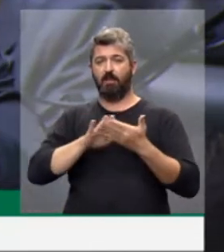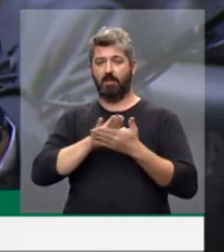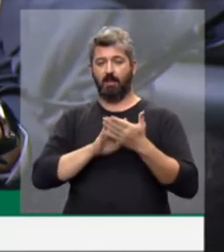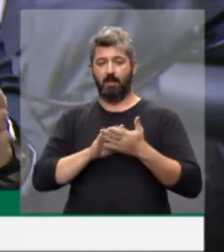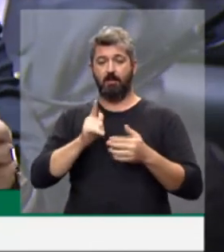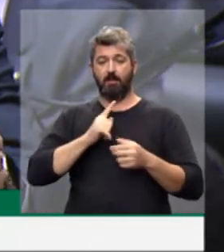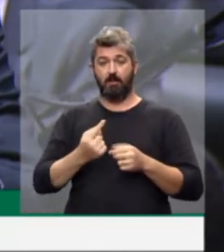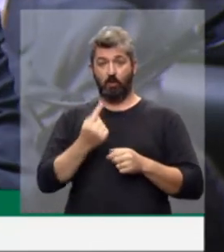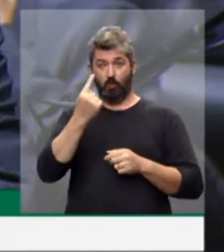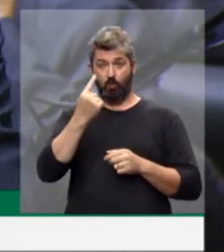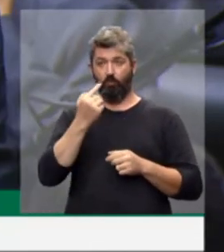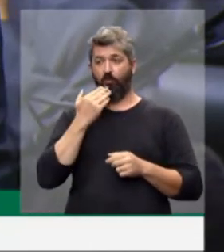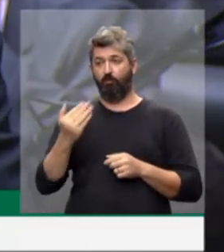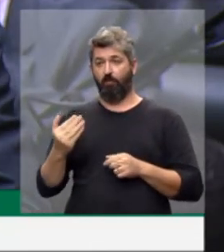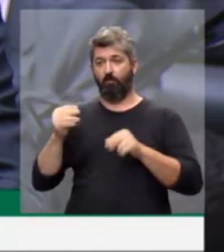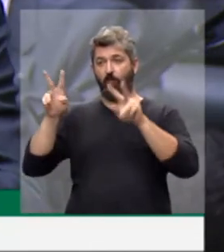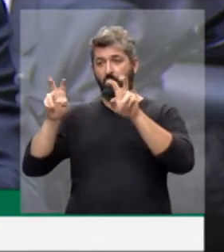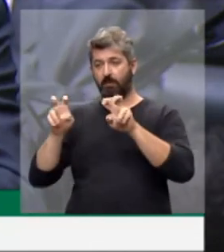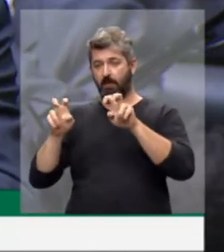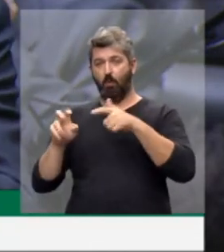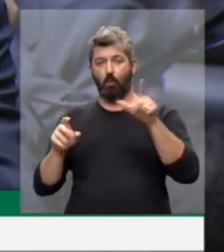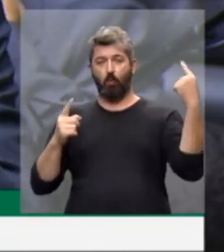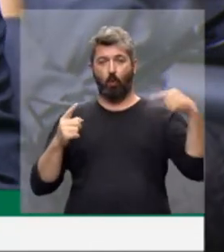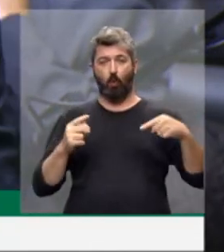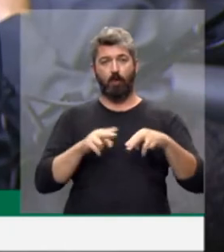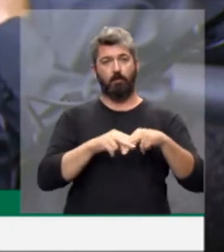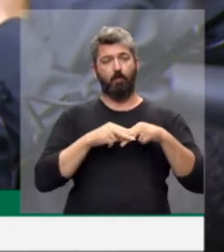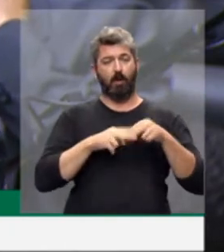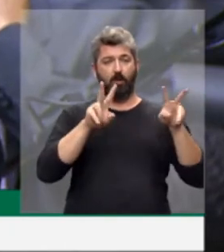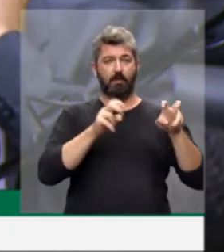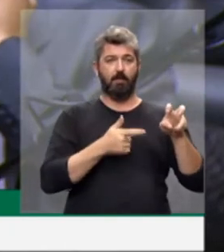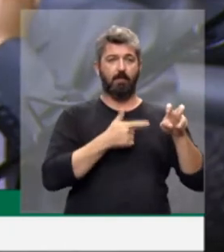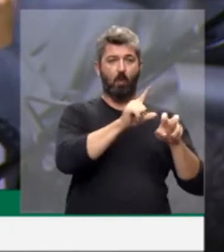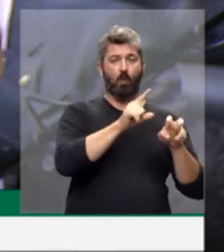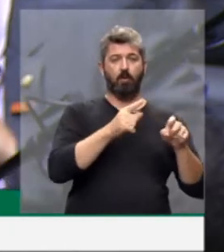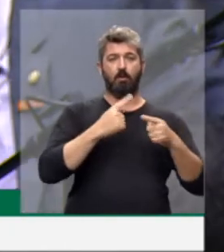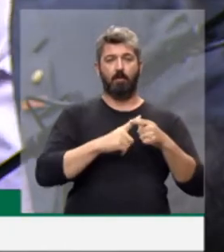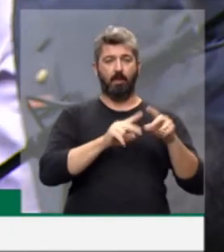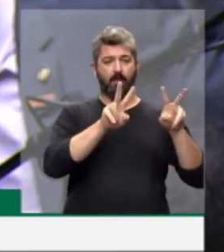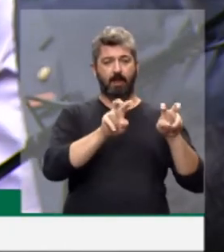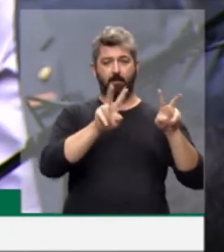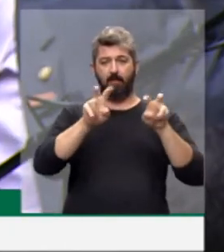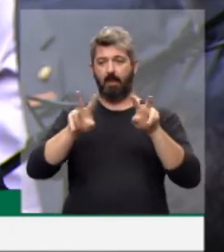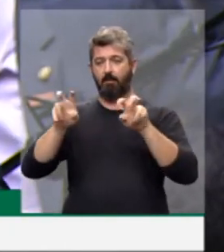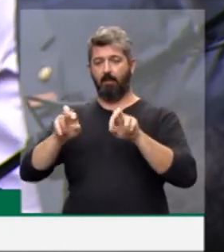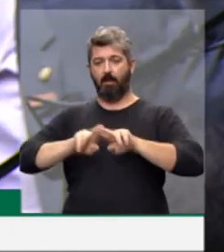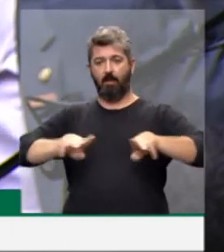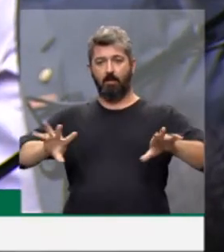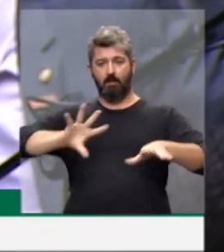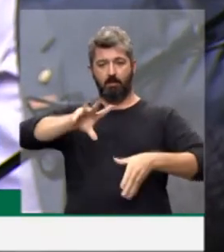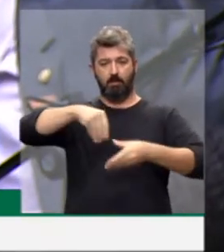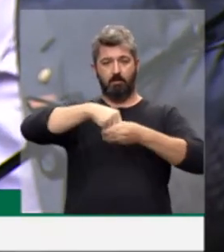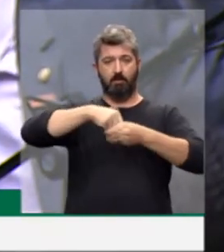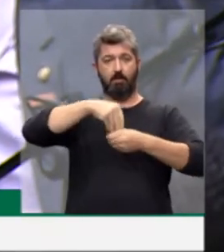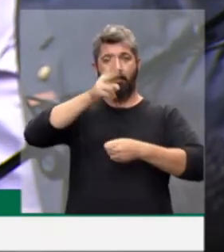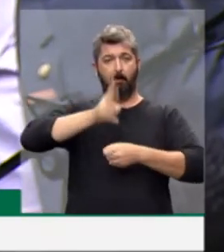ADEQUADA E O PIOR, ELA TEM DIVERSOS TEMAS QUE NÃO SE FALAM. E PROVAVELMENTE UM AQUI VAI VOTAR FAVORÁVEL POR CONTA DE UM TEMA E OUTRO CONTRÁRIO POR CONTA DE OUTRO TEMA,